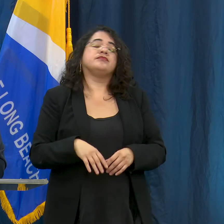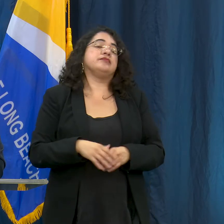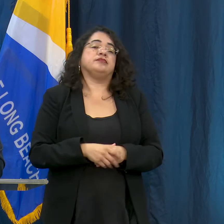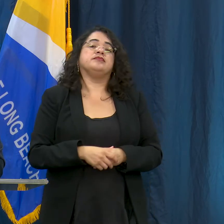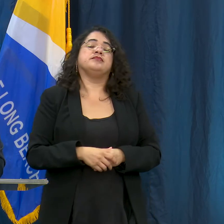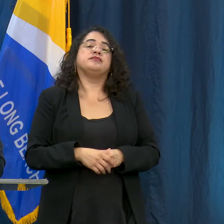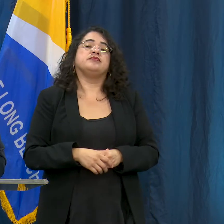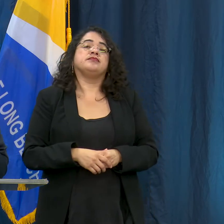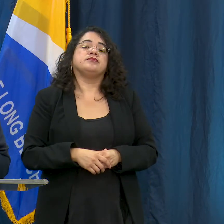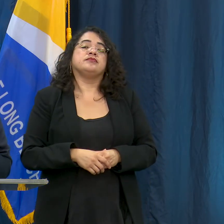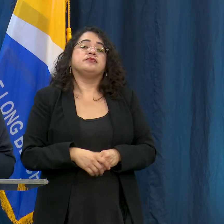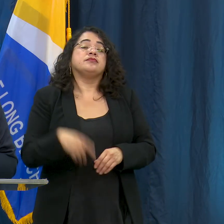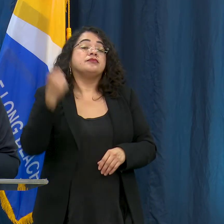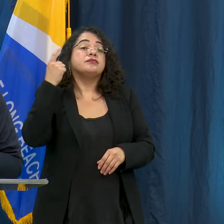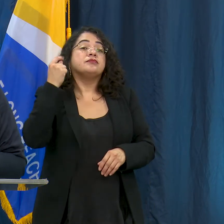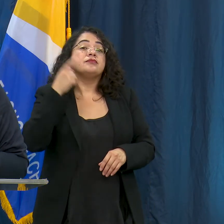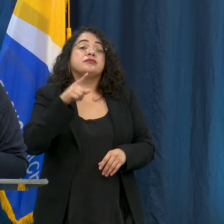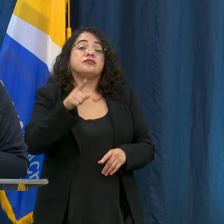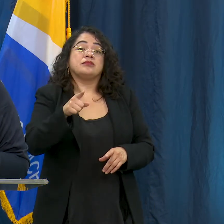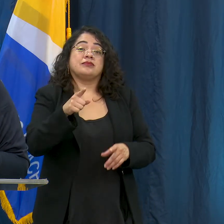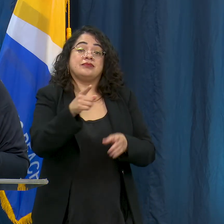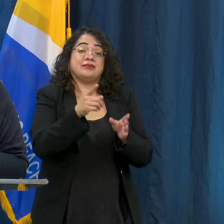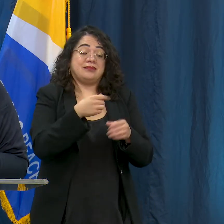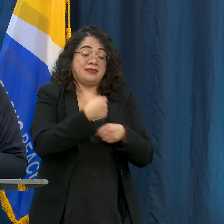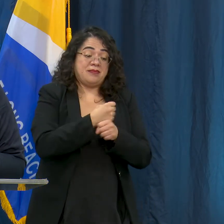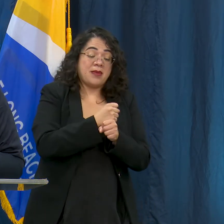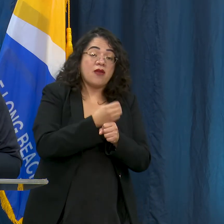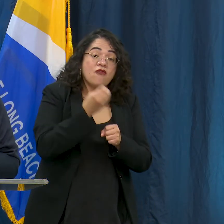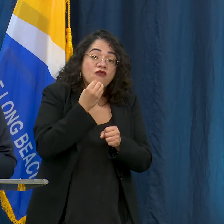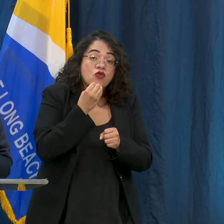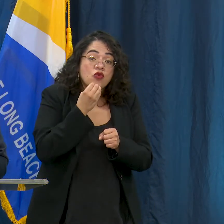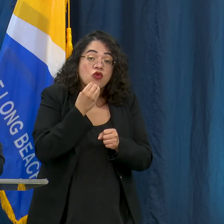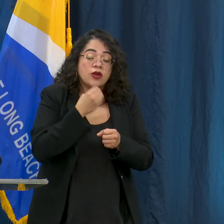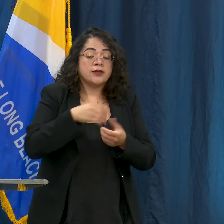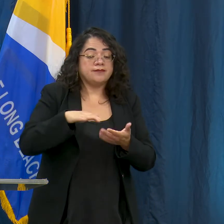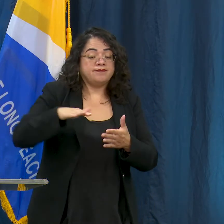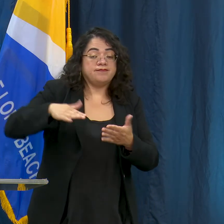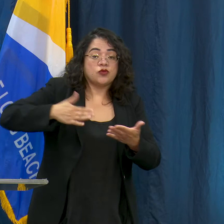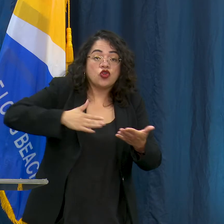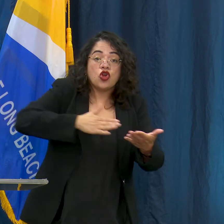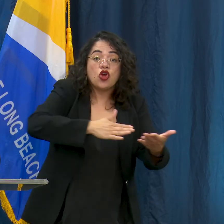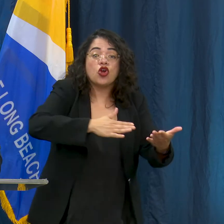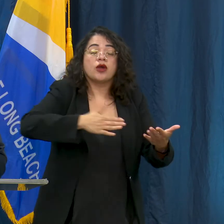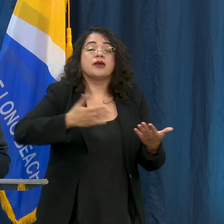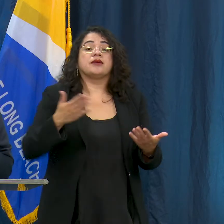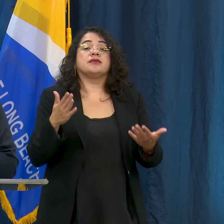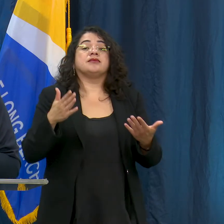cuando stan preparado alimentos comparte areas communis en area cerrados es muy